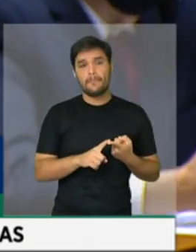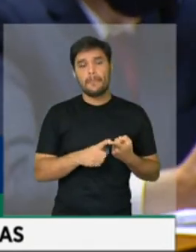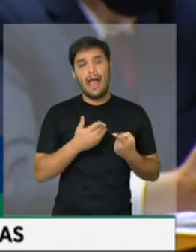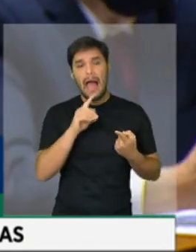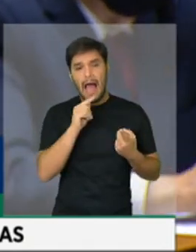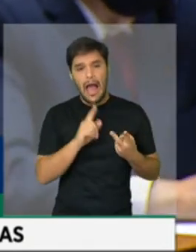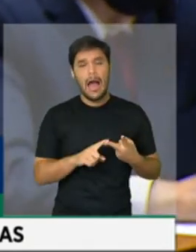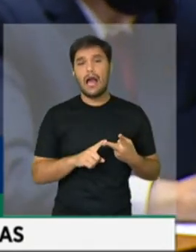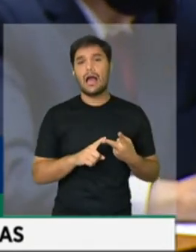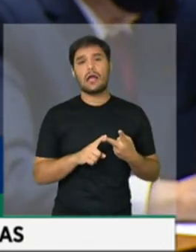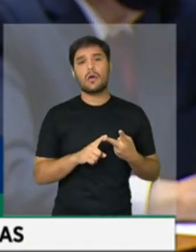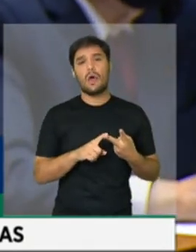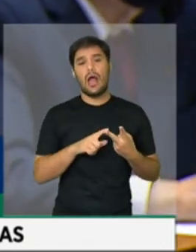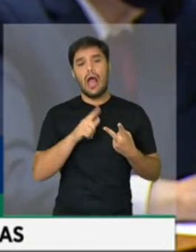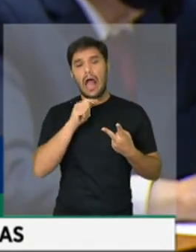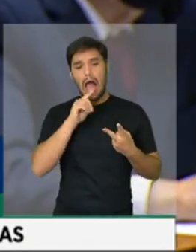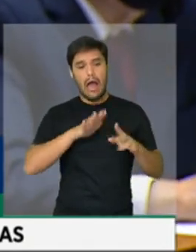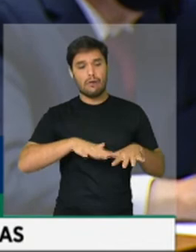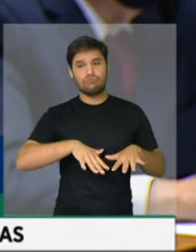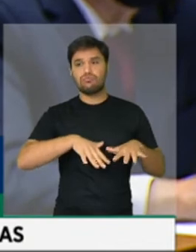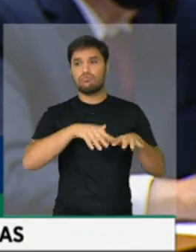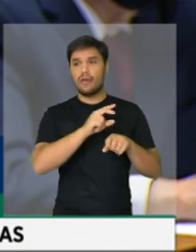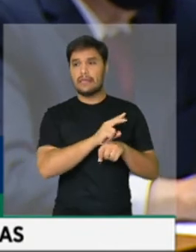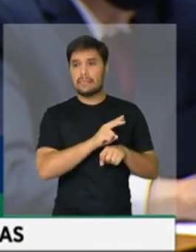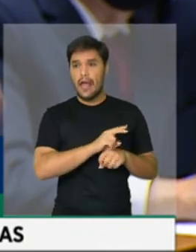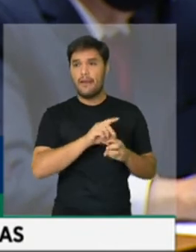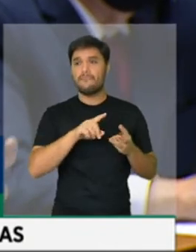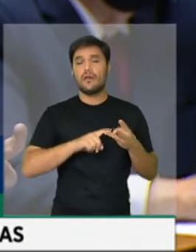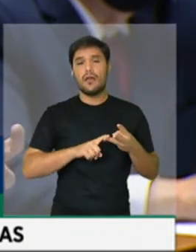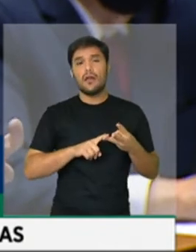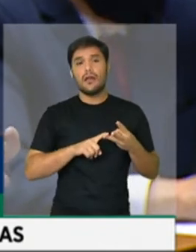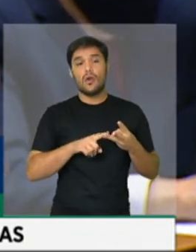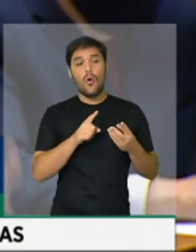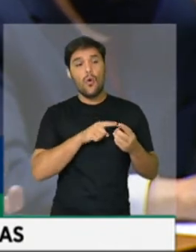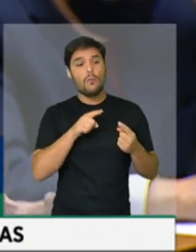EXATAMENTE ESSA REFLEXÃO. OS PAÍSES, PODEMOS PEGAR OS ESTADOS UNIDOS, QUALQUER PAÍS DO MUNDO MANTÉM O CONTROLE.